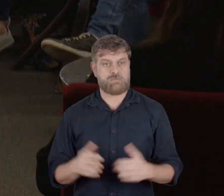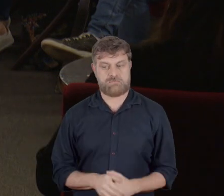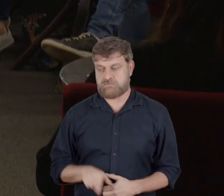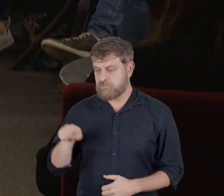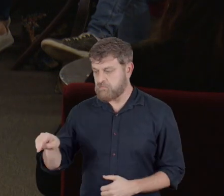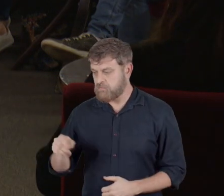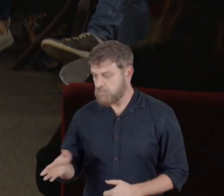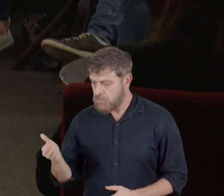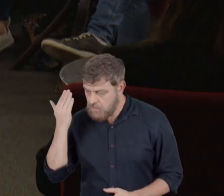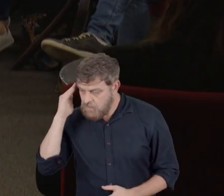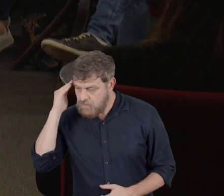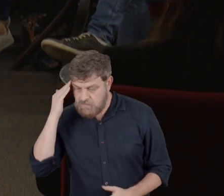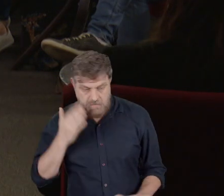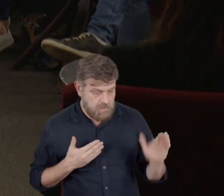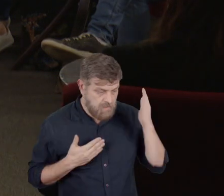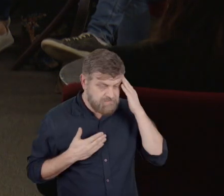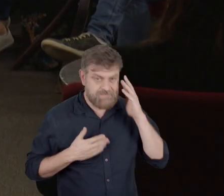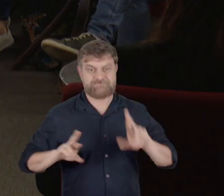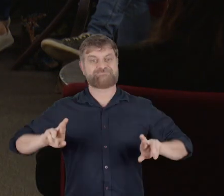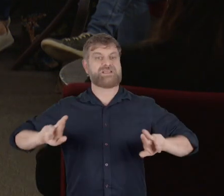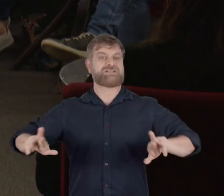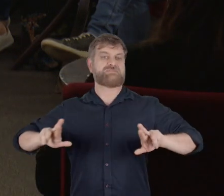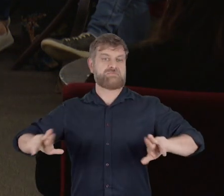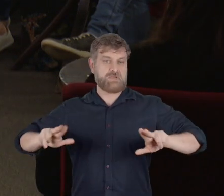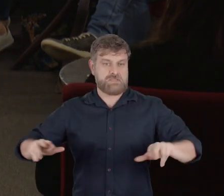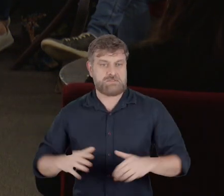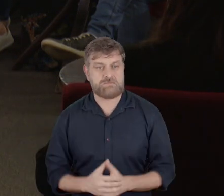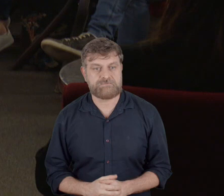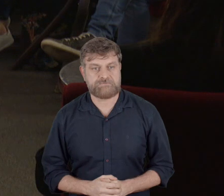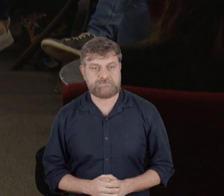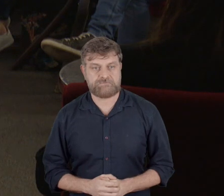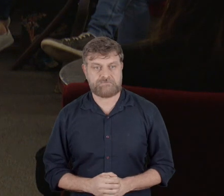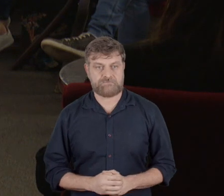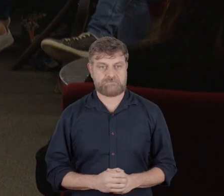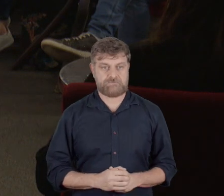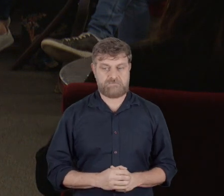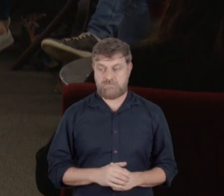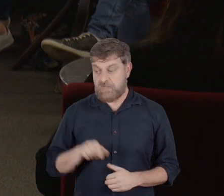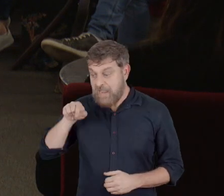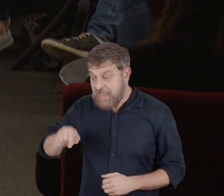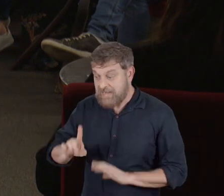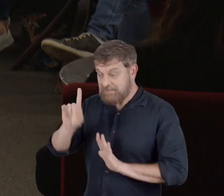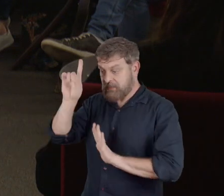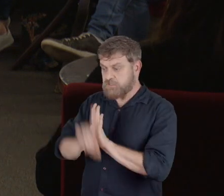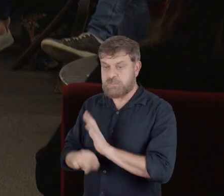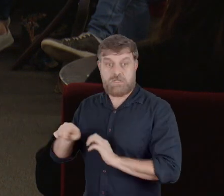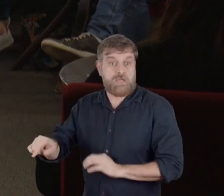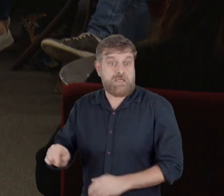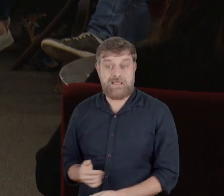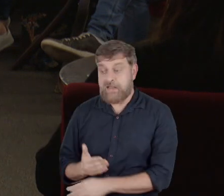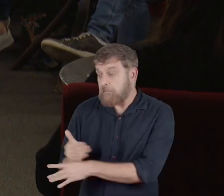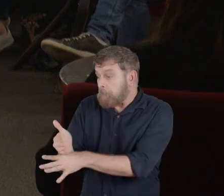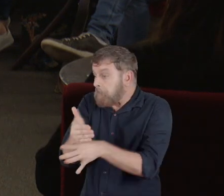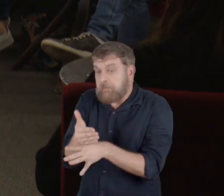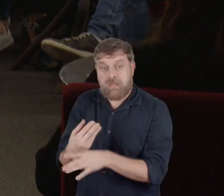eles vão ter um entendimento da constituição completamente diferente. Aquela constituição de que ele tem direito, ele não tem direito nem à vida,